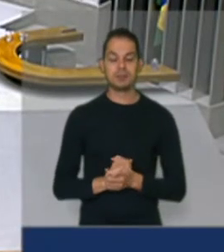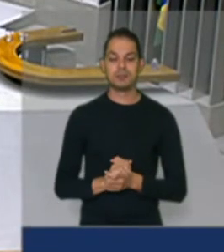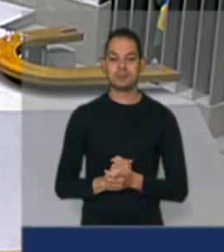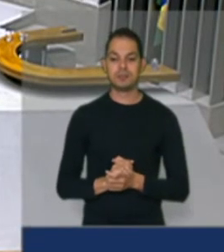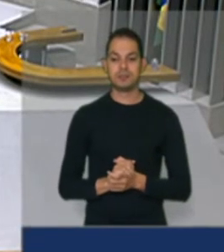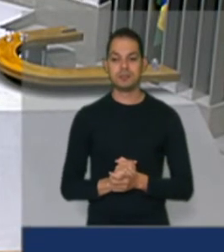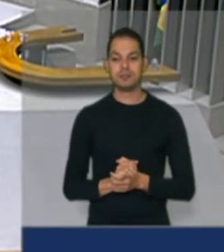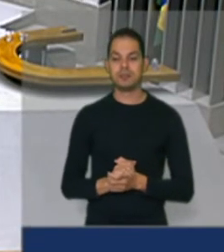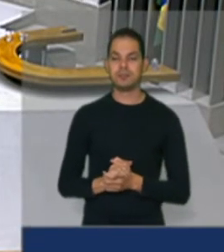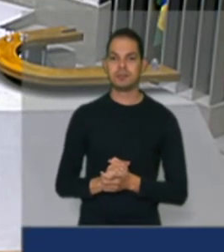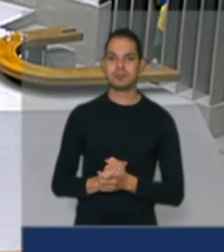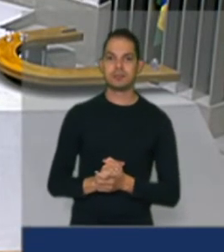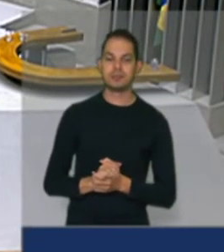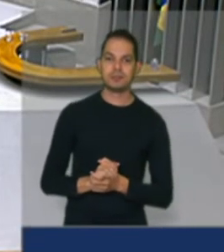DEPUTADO ZÉ NETO E AGORA NÓS VAMOS DE MINAS GERAIS, NÓS